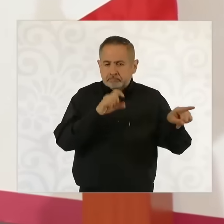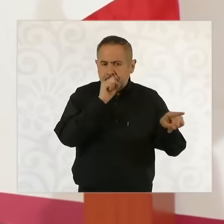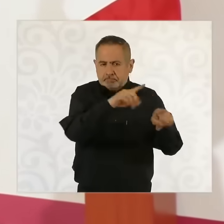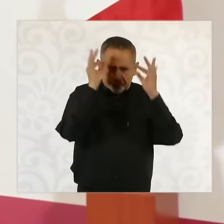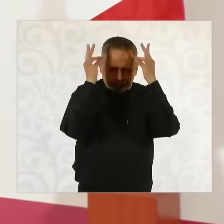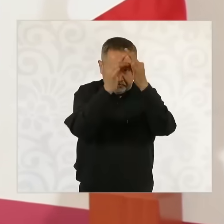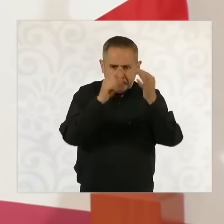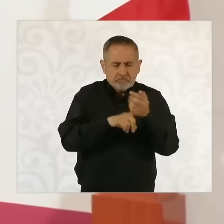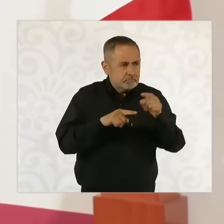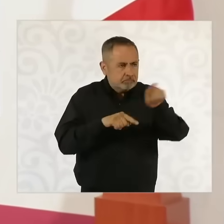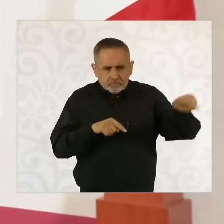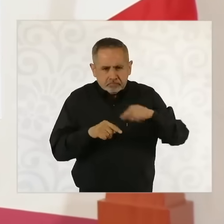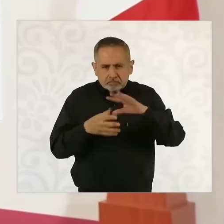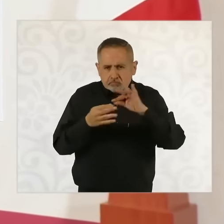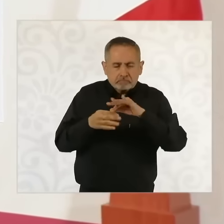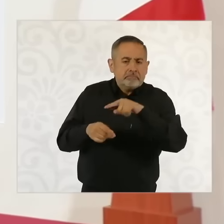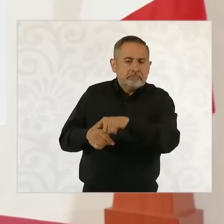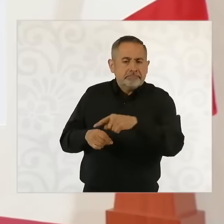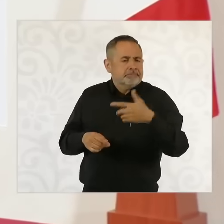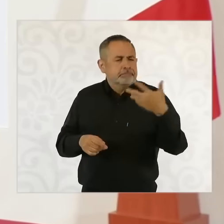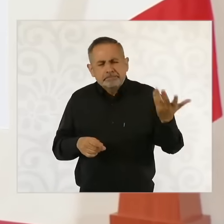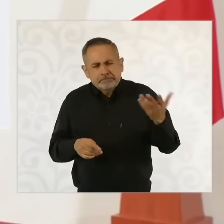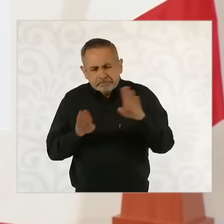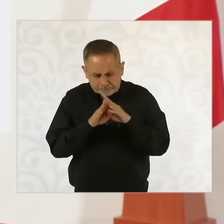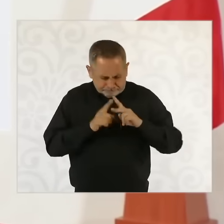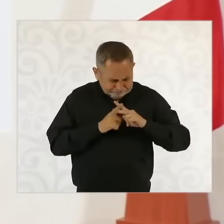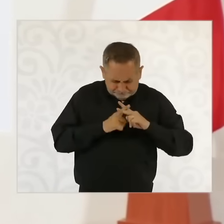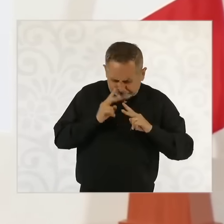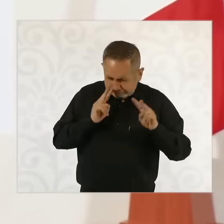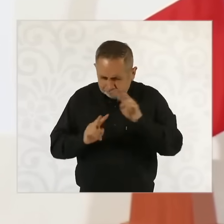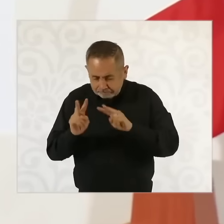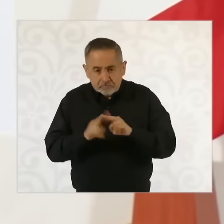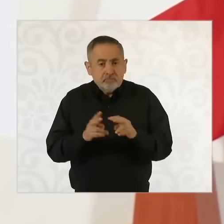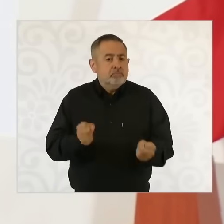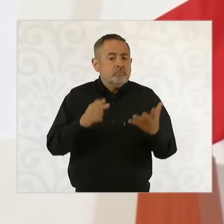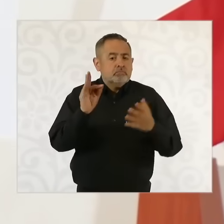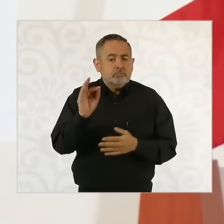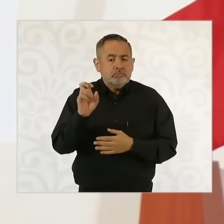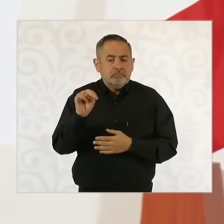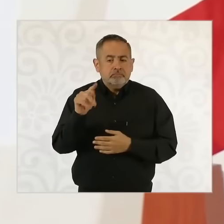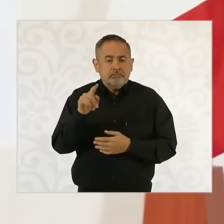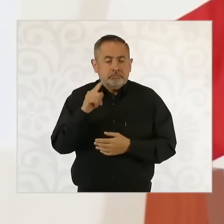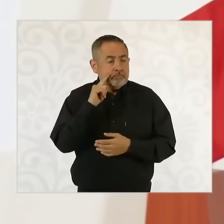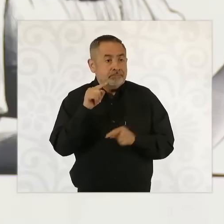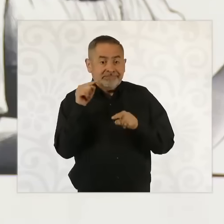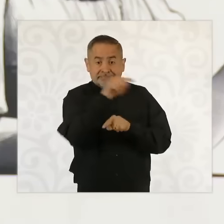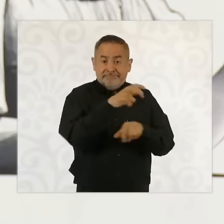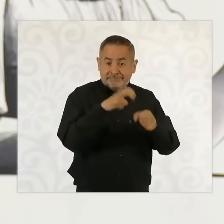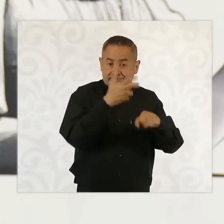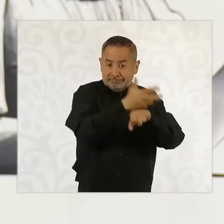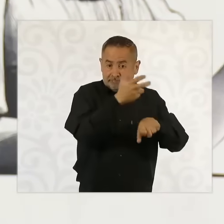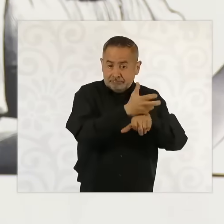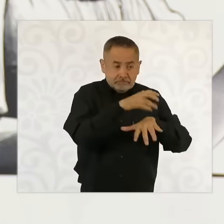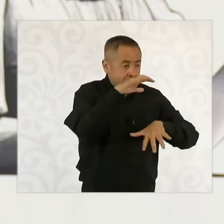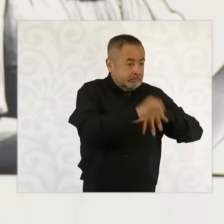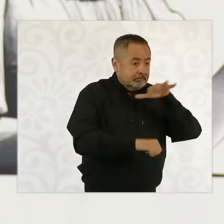y Migración ¿cómo se mide la cantidad de fentanilo que ellos incautan del otro lado de la frontera